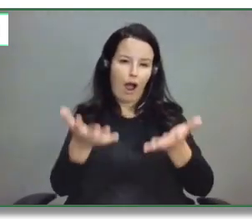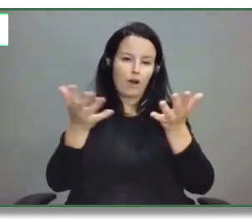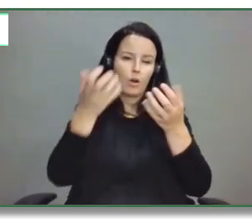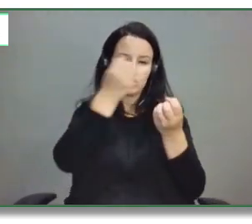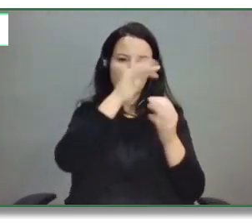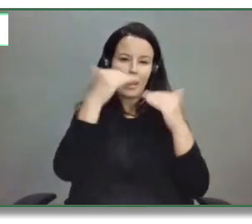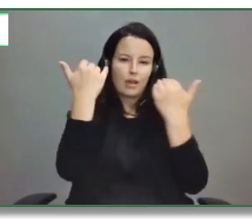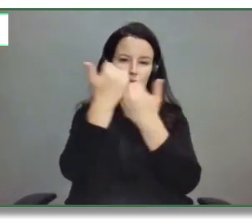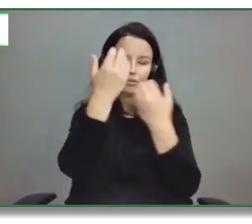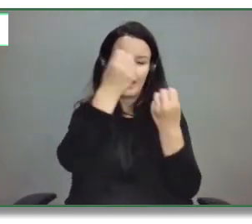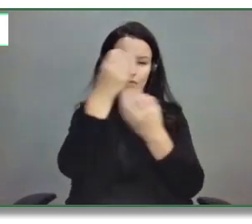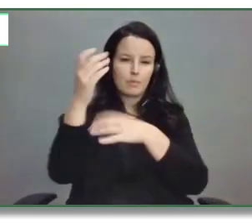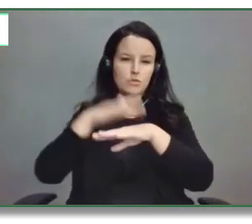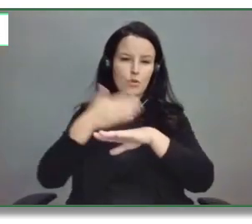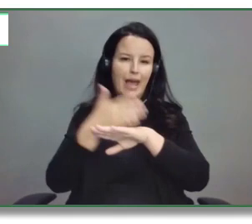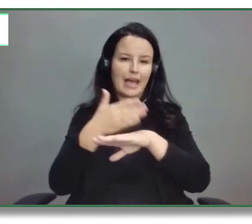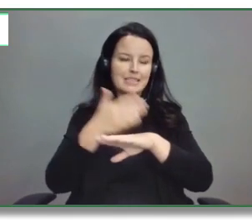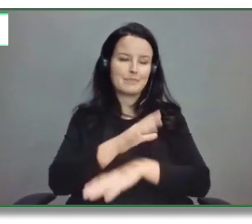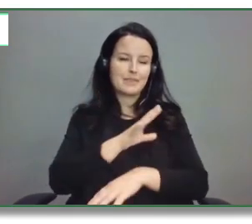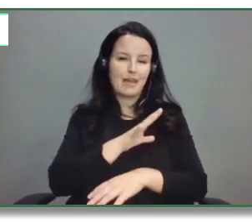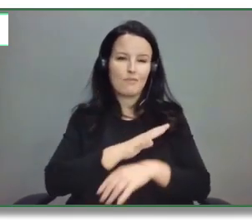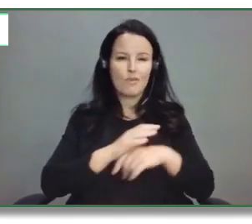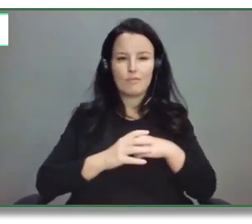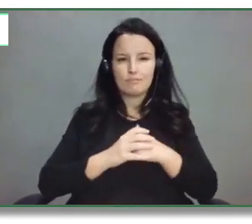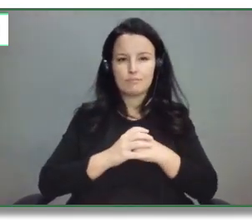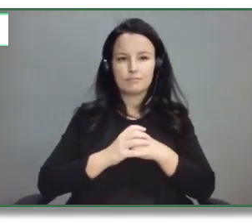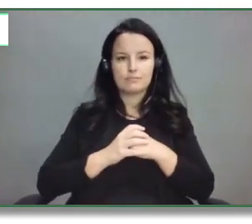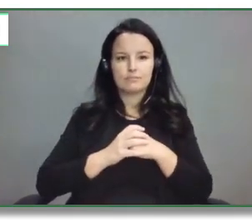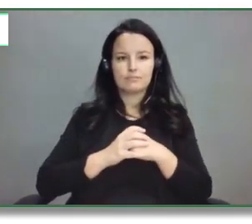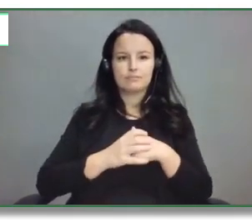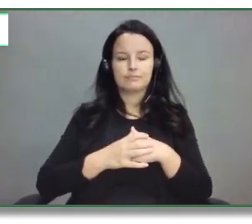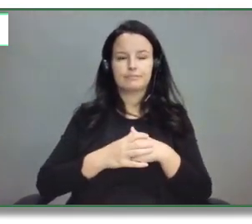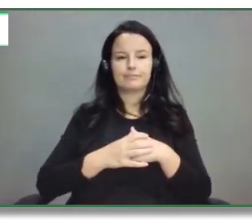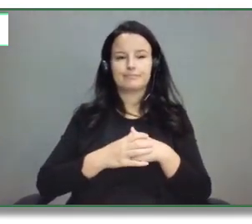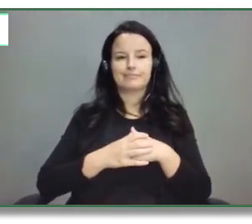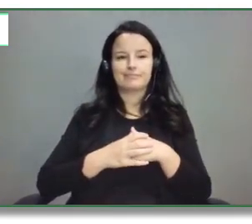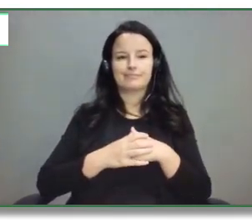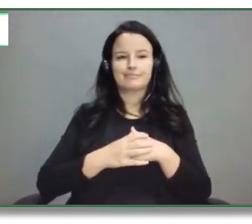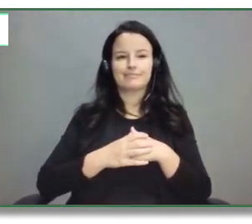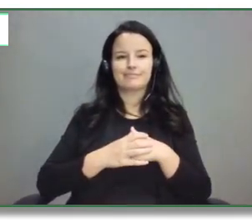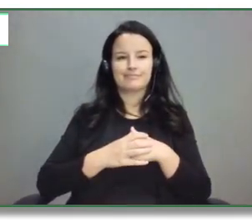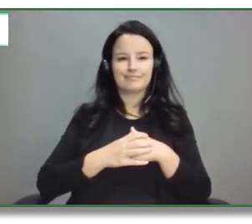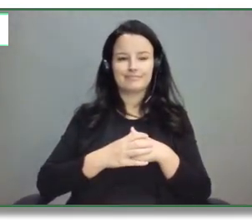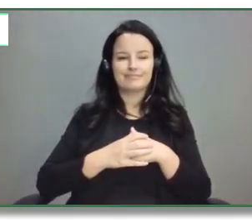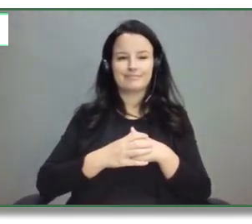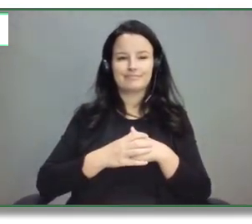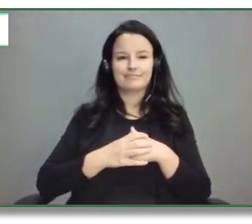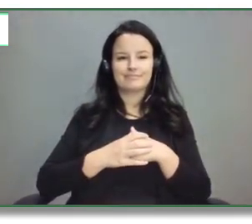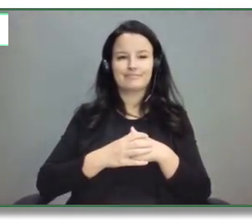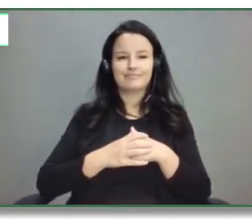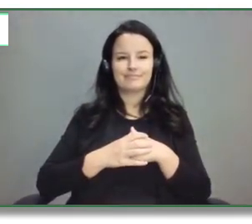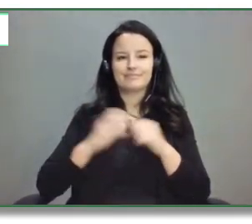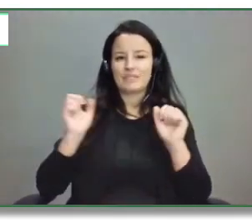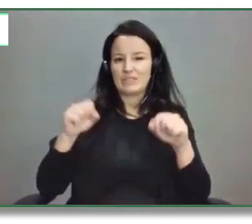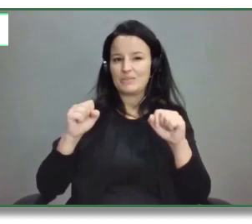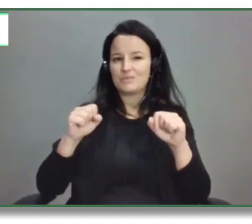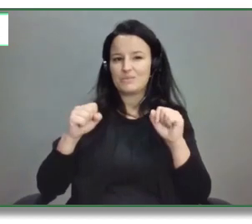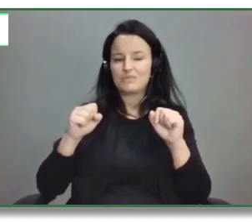l'accessibilité sur le site web ok je serai le jean d'information qui